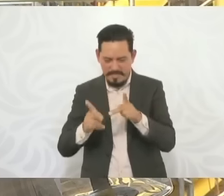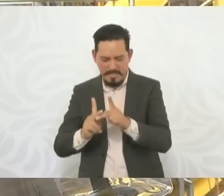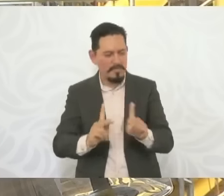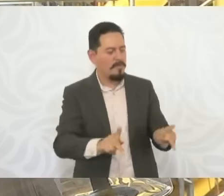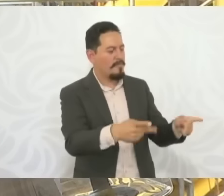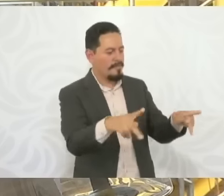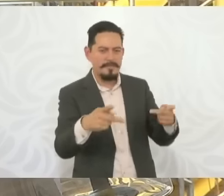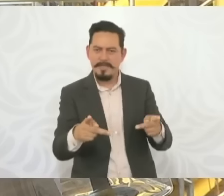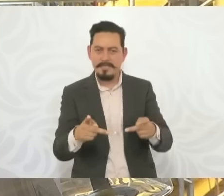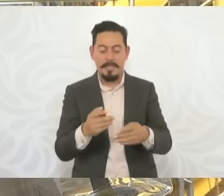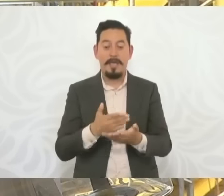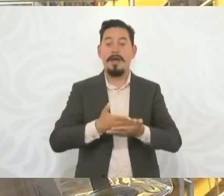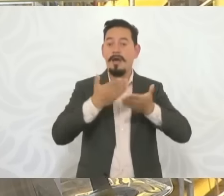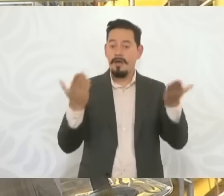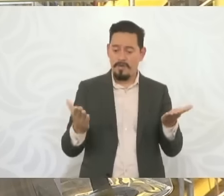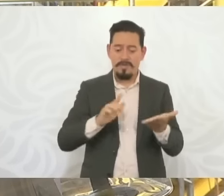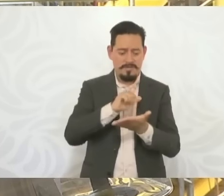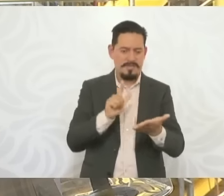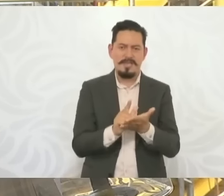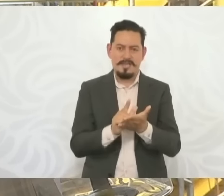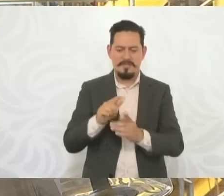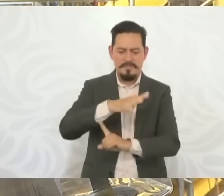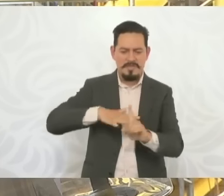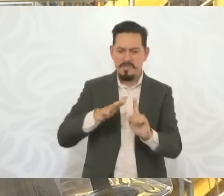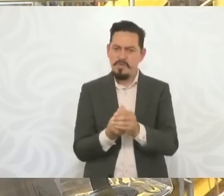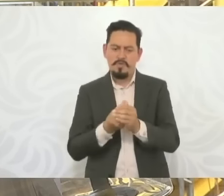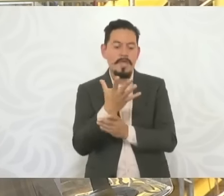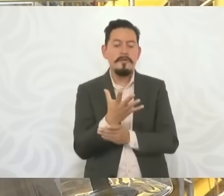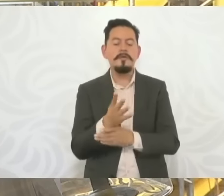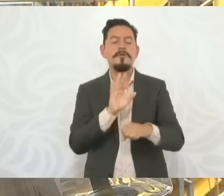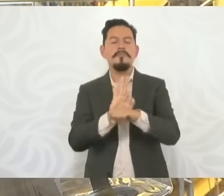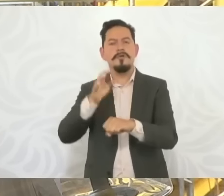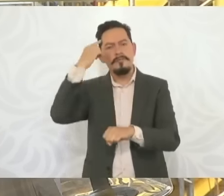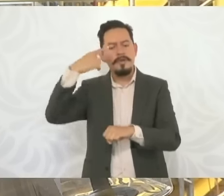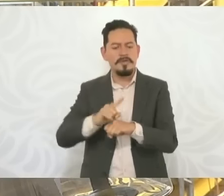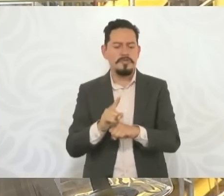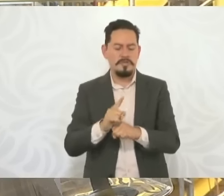el nuevo marco legal permitió su reintegración para lograr una mayor eficiencia operativa,